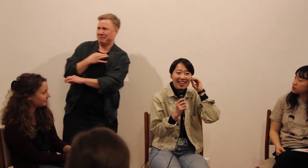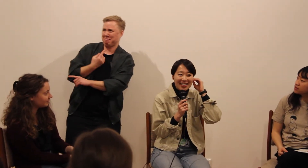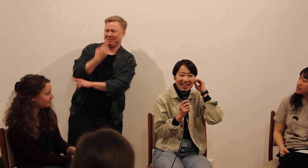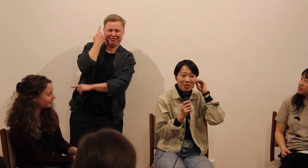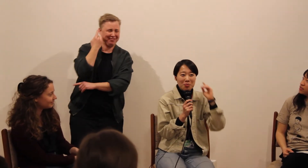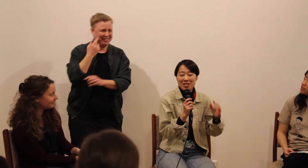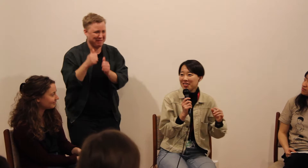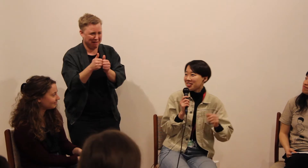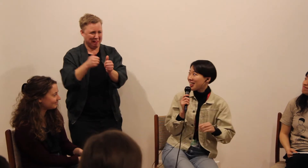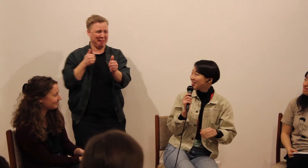Bitte habt ein bisschen Verständnis